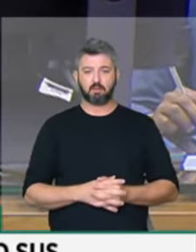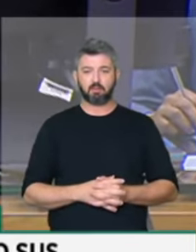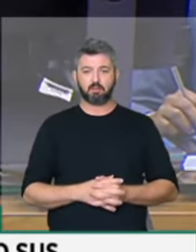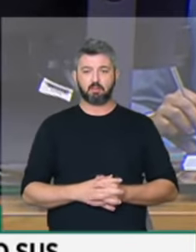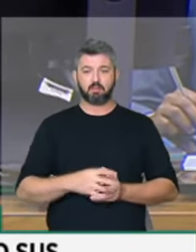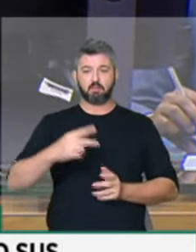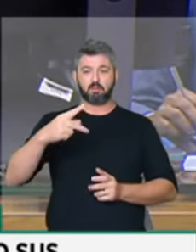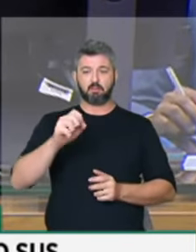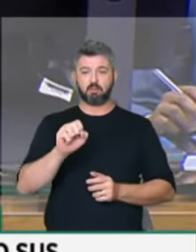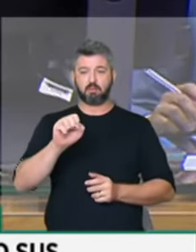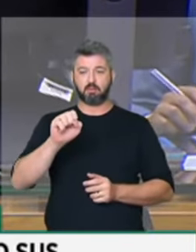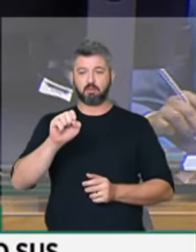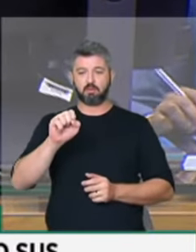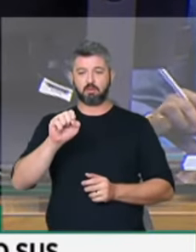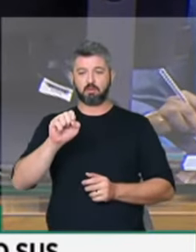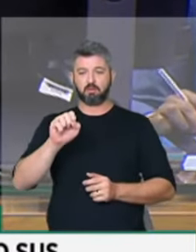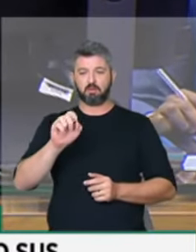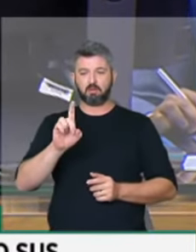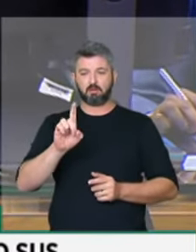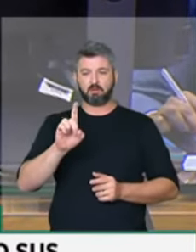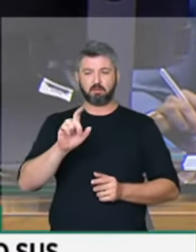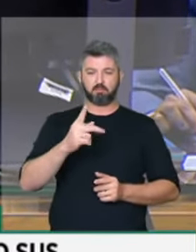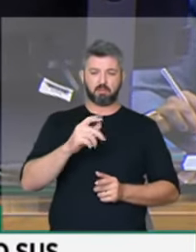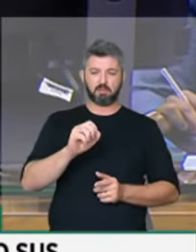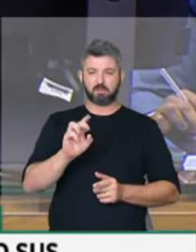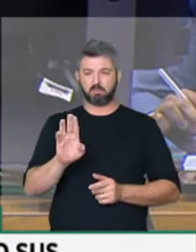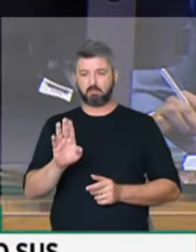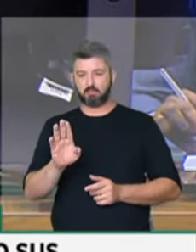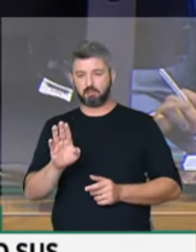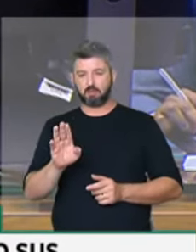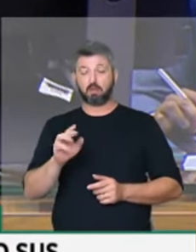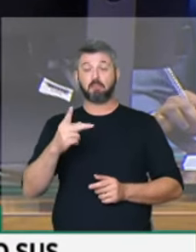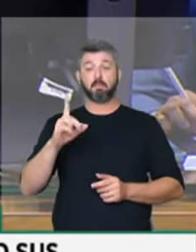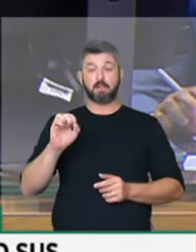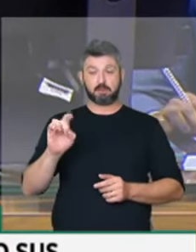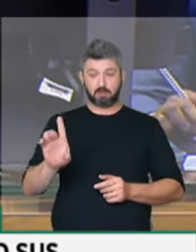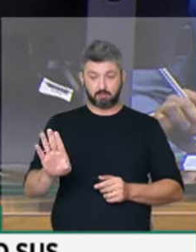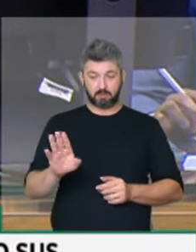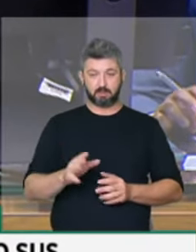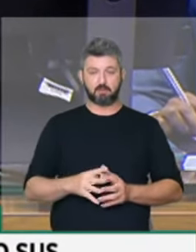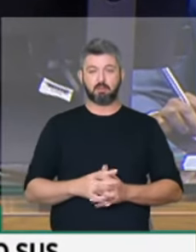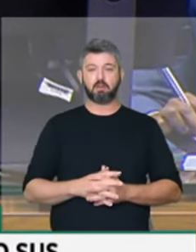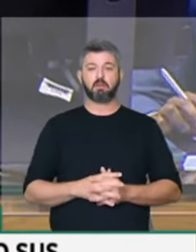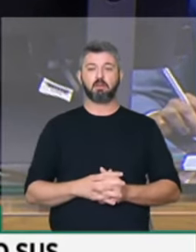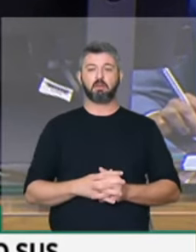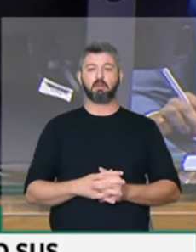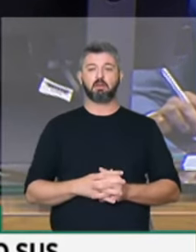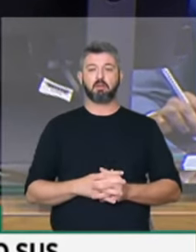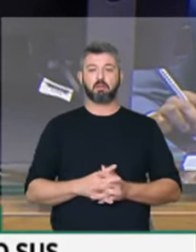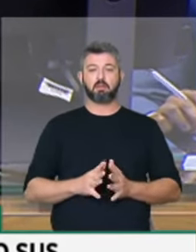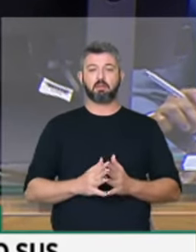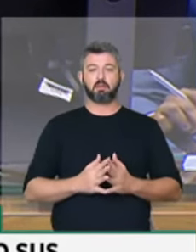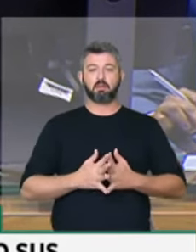ORIENTA O PSD? COMO ORIENTA O PSDB? COMO ORIENTA O REPUBLICANOS? [DEPUTADO]: REPUBLICANOS VOTA NÃO, SENHOR